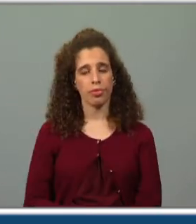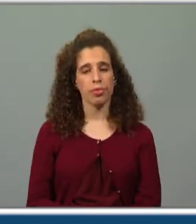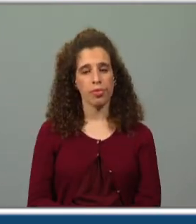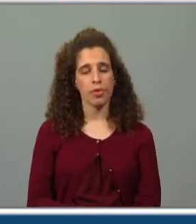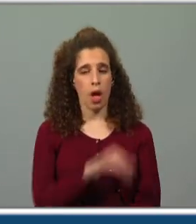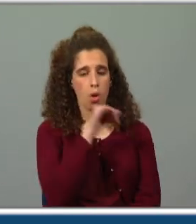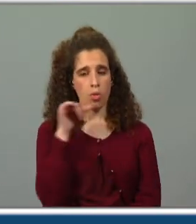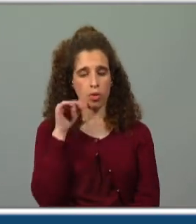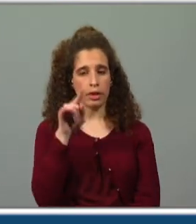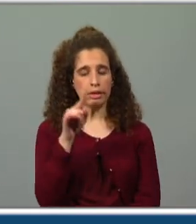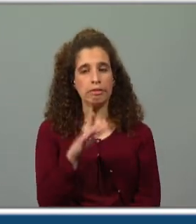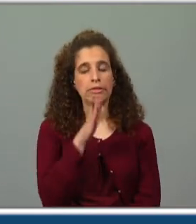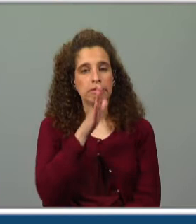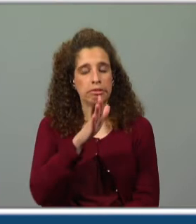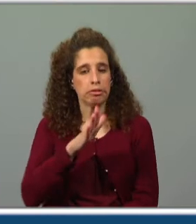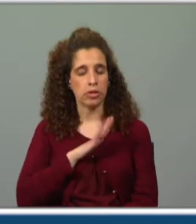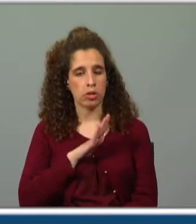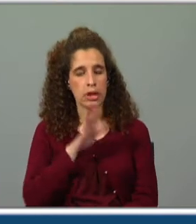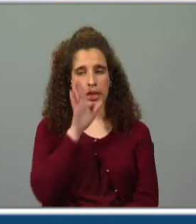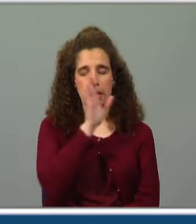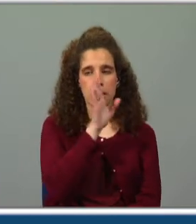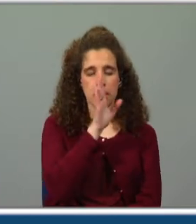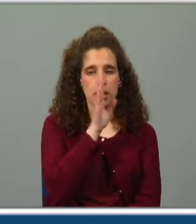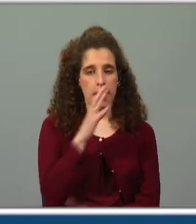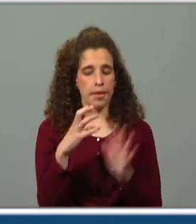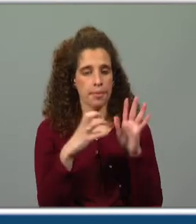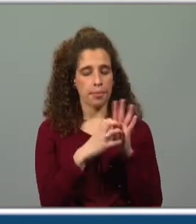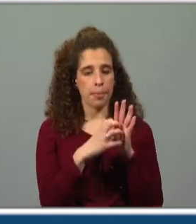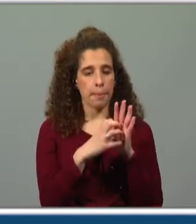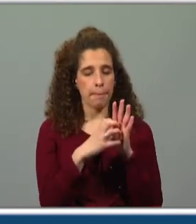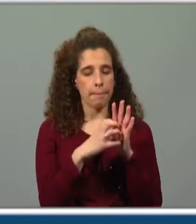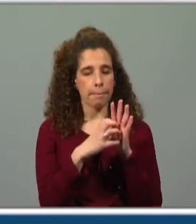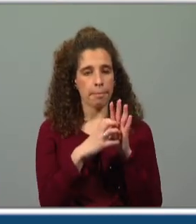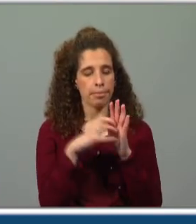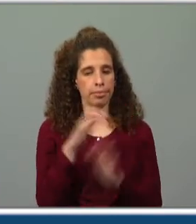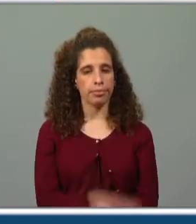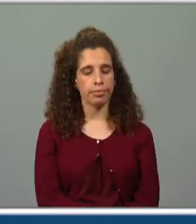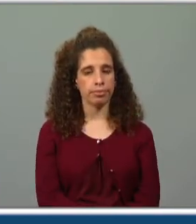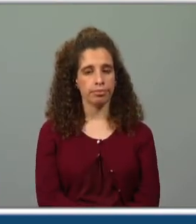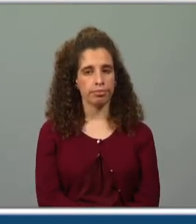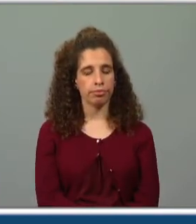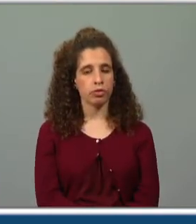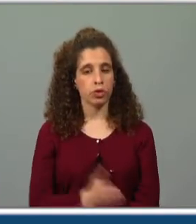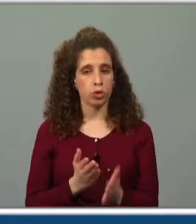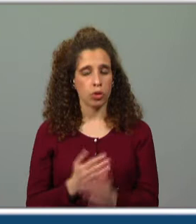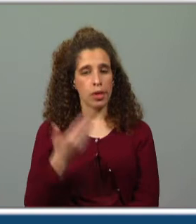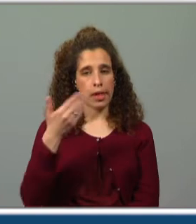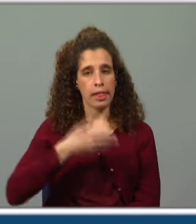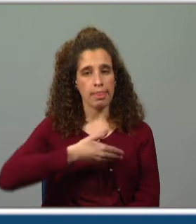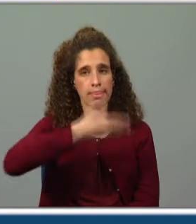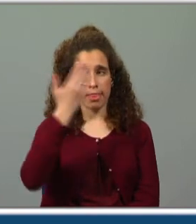seja se isto vai nos indicar se esta imagem seria o passada durante o dia ou 這是否會告訴我們這是否圖像將是白天通過的圖像或